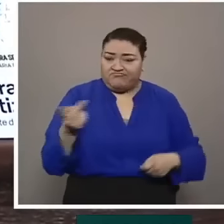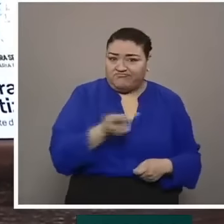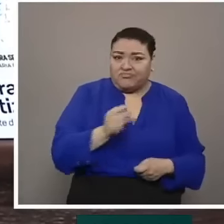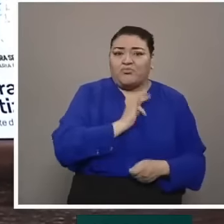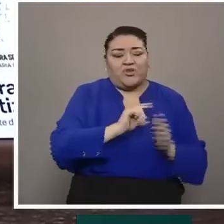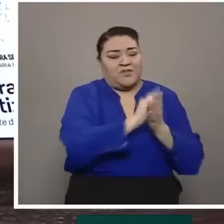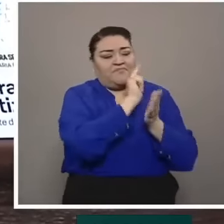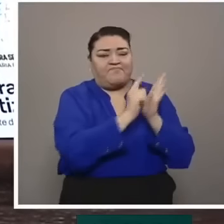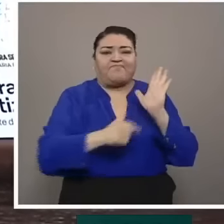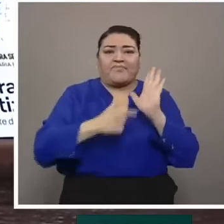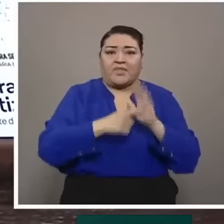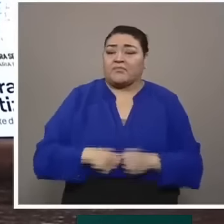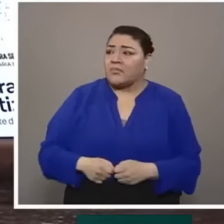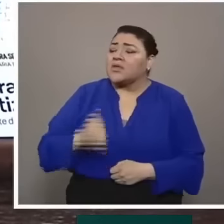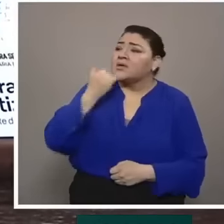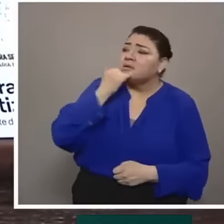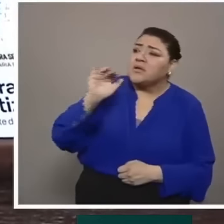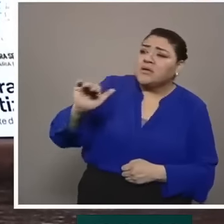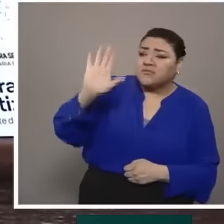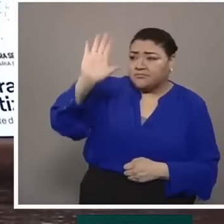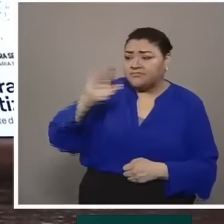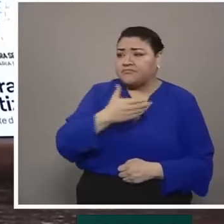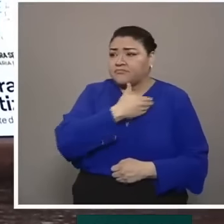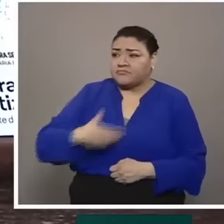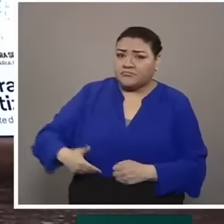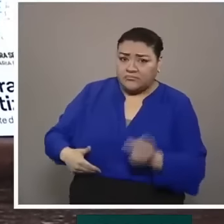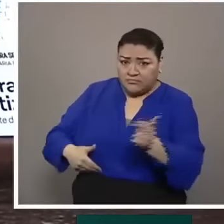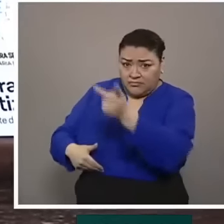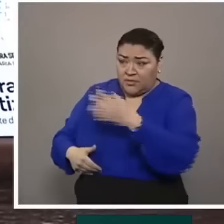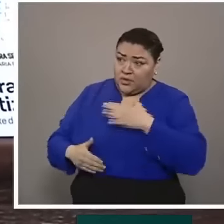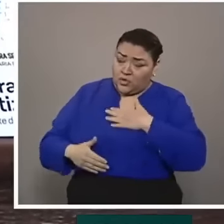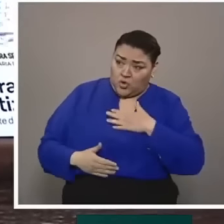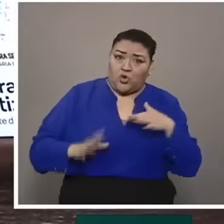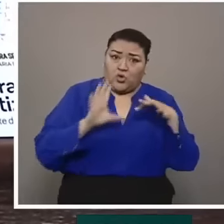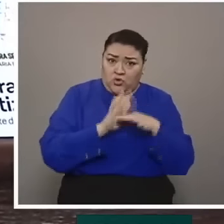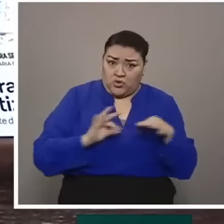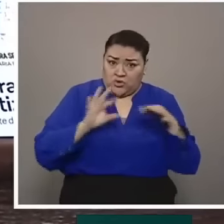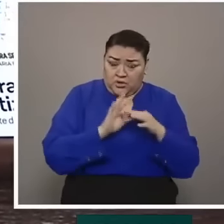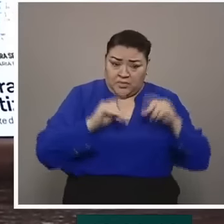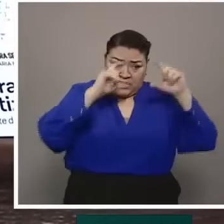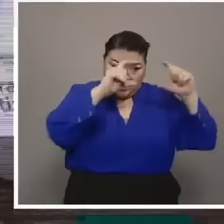Una pregunta, ministro presidente, ¿quiere que lo aborde párrafos y luego suspendo para la